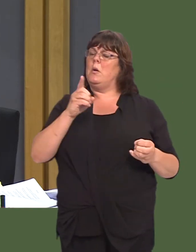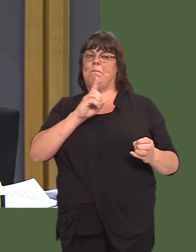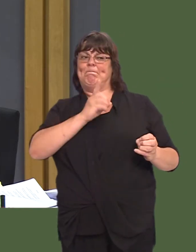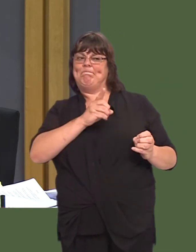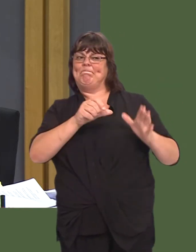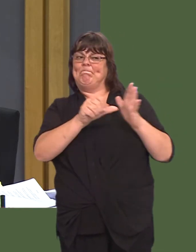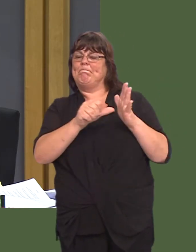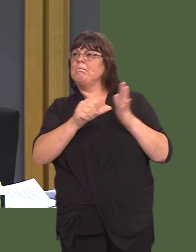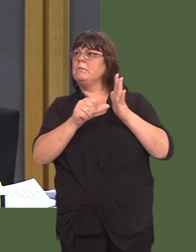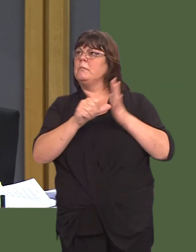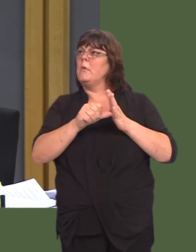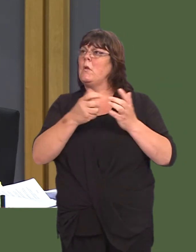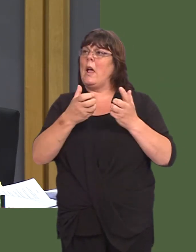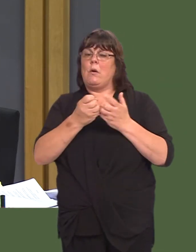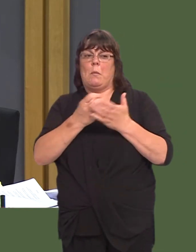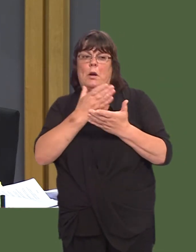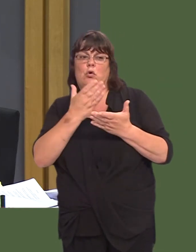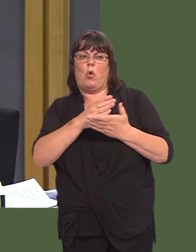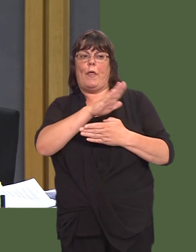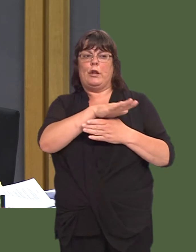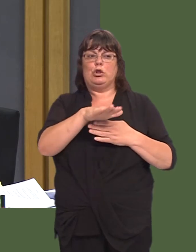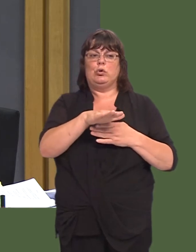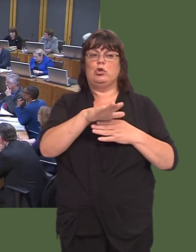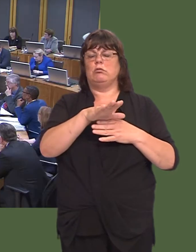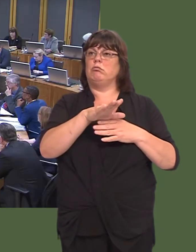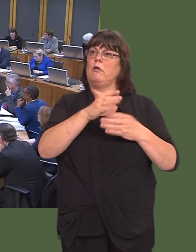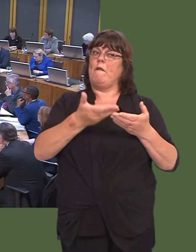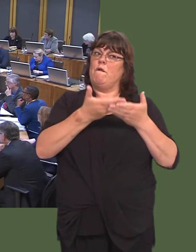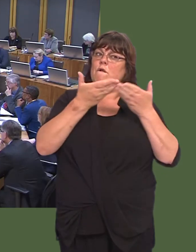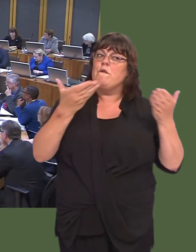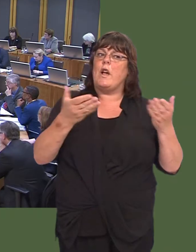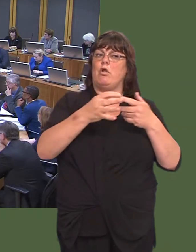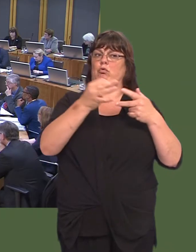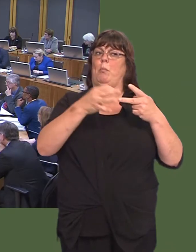Carwyn Jones: Un ffordd, wrth gwrs, i sicrhau bod yna fwy o weithgareddau ar gael, er enghraifft,